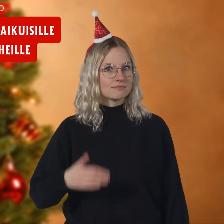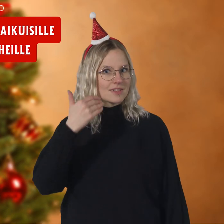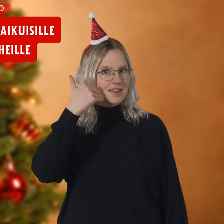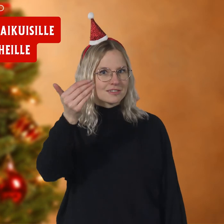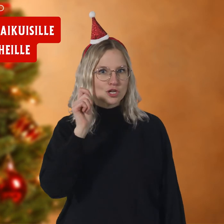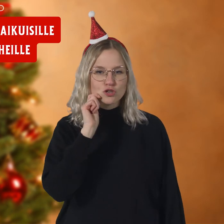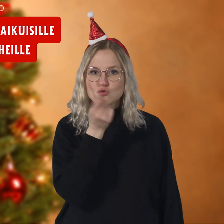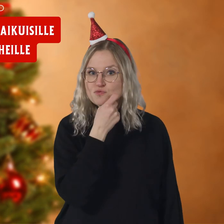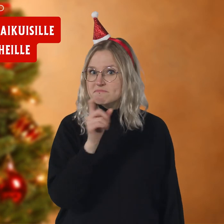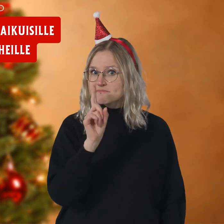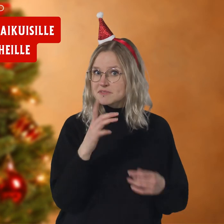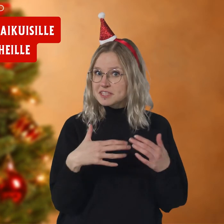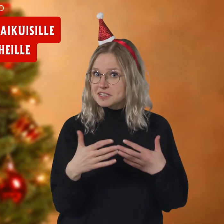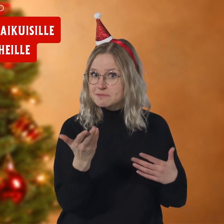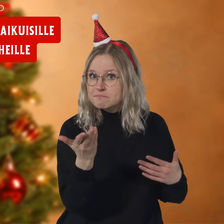Mitä ajattelit tehdä ensi jouluna?